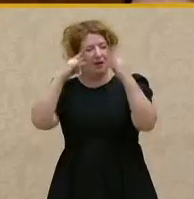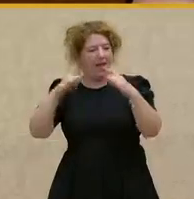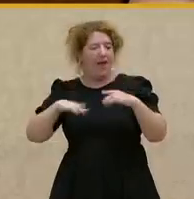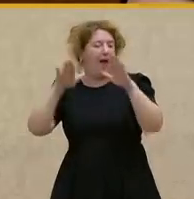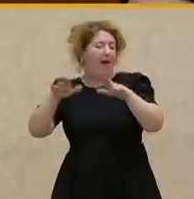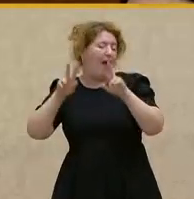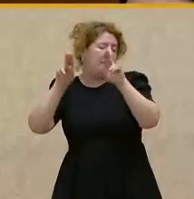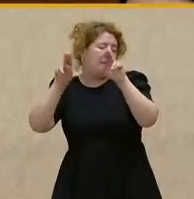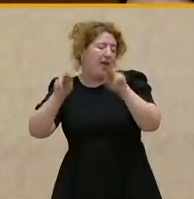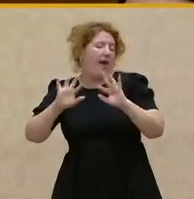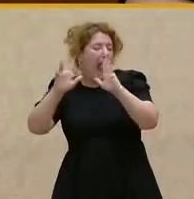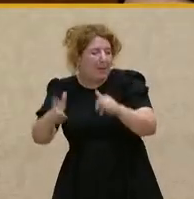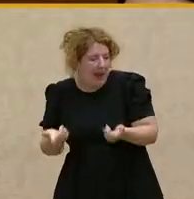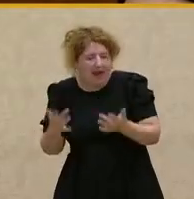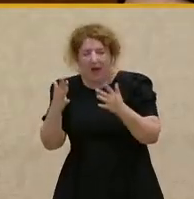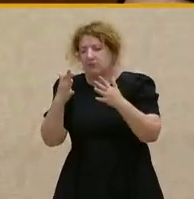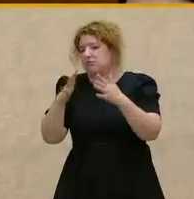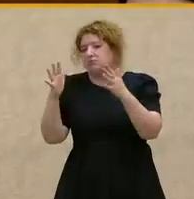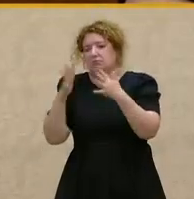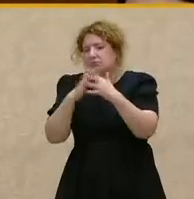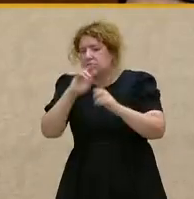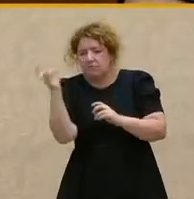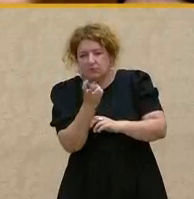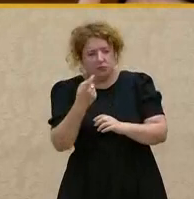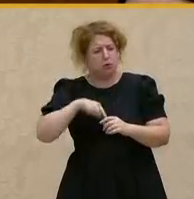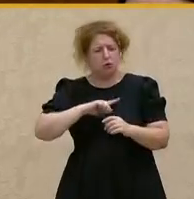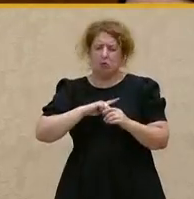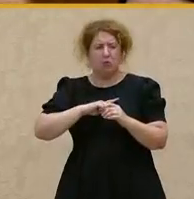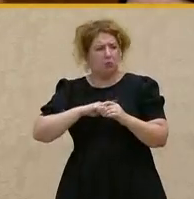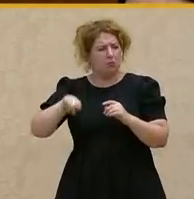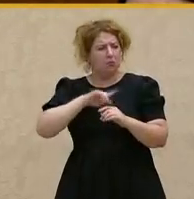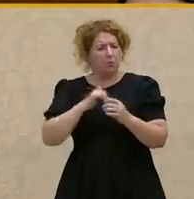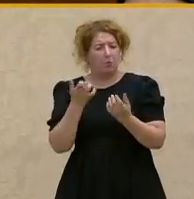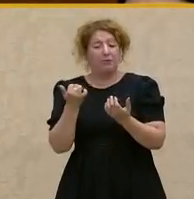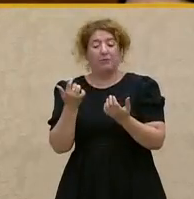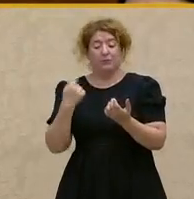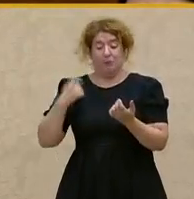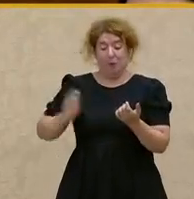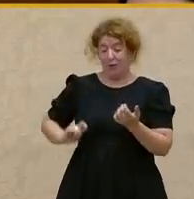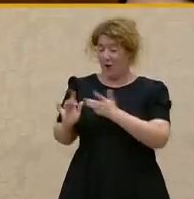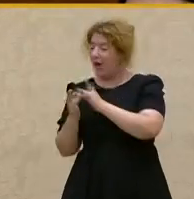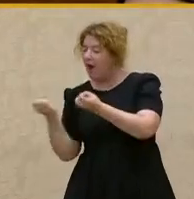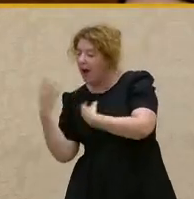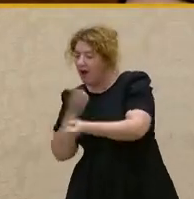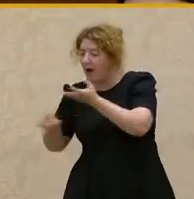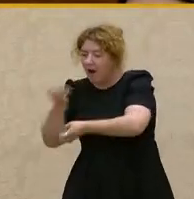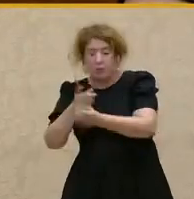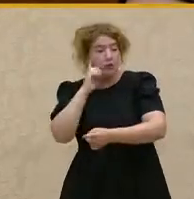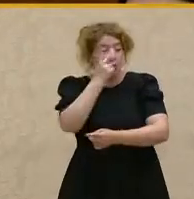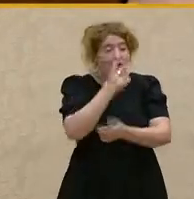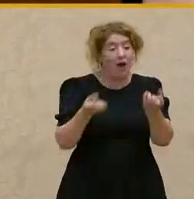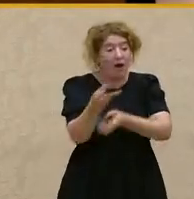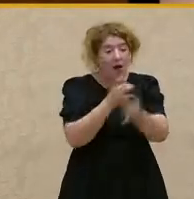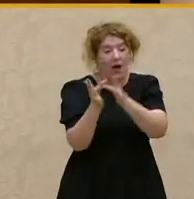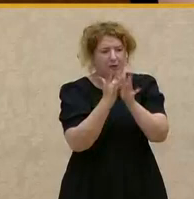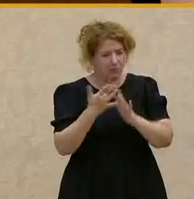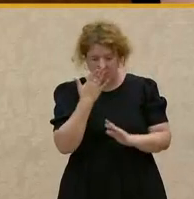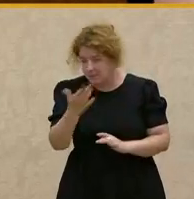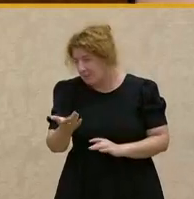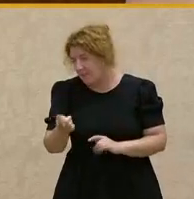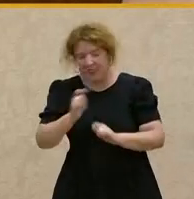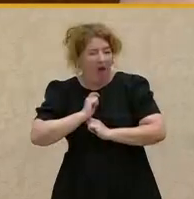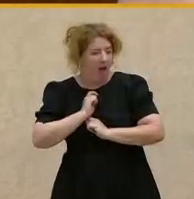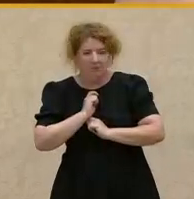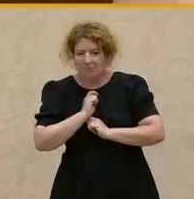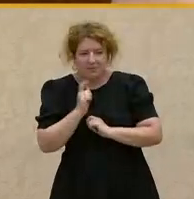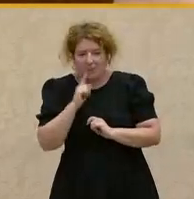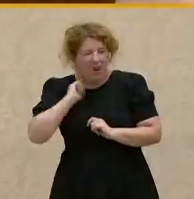donde sea, que podamos compartir a nivel profesional. Y vale mucho la pena mantenerlo.